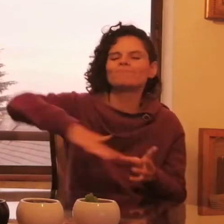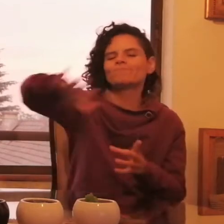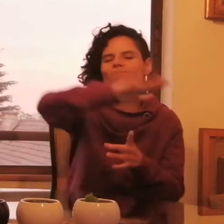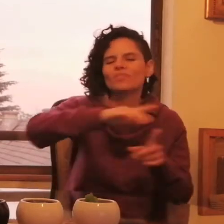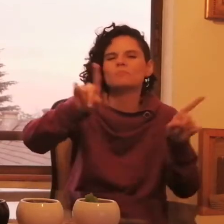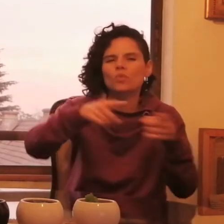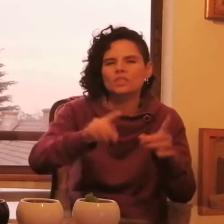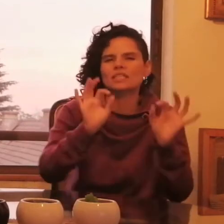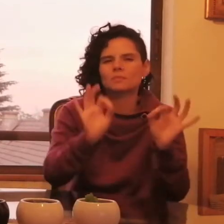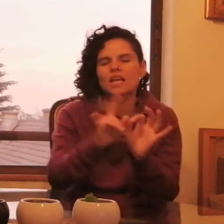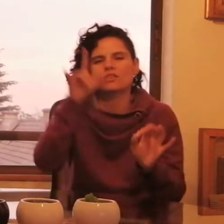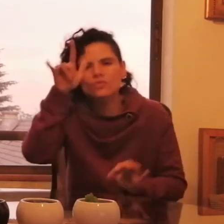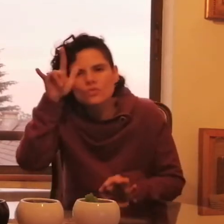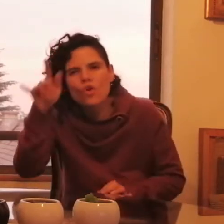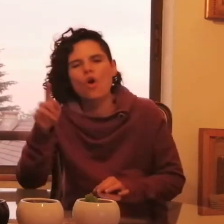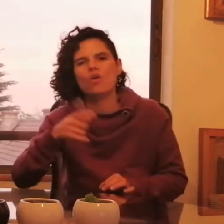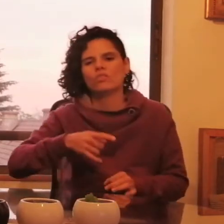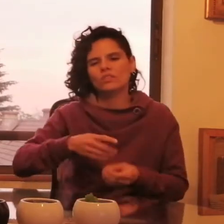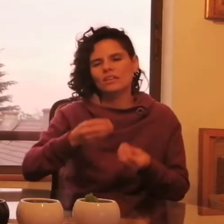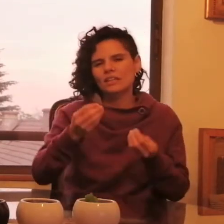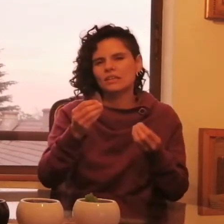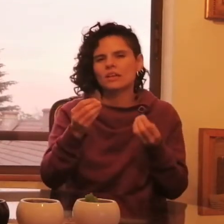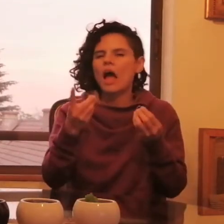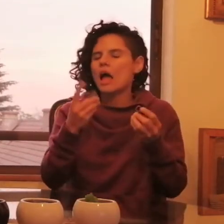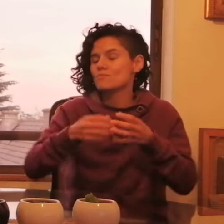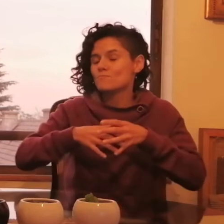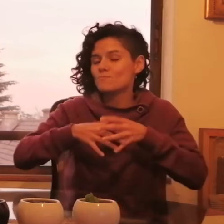rockera y metalera en este país hasta el día de hoy es bastante machista